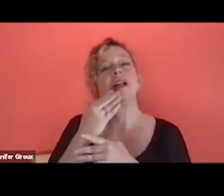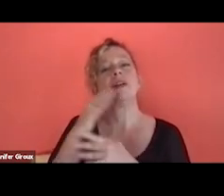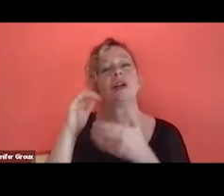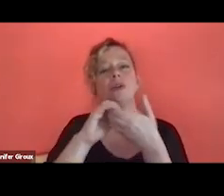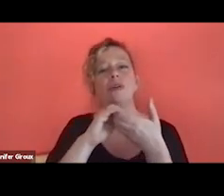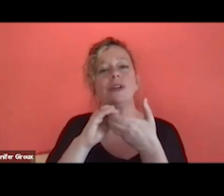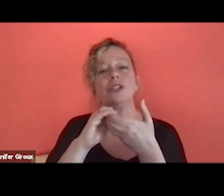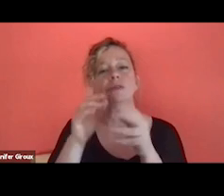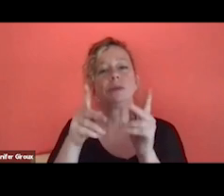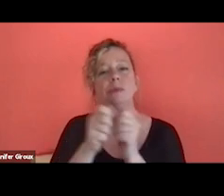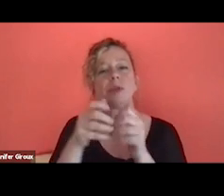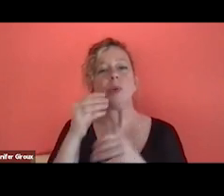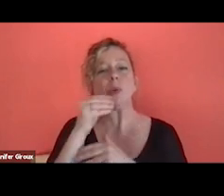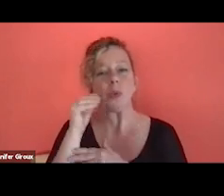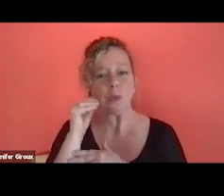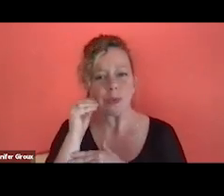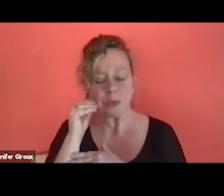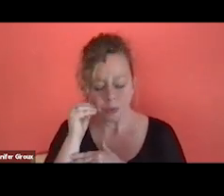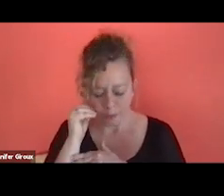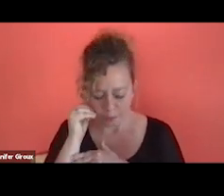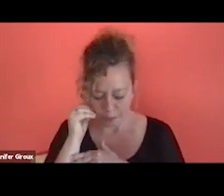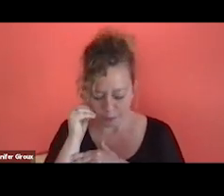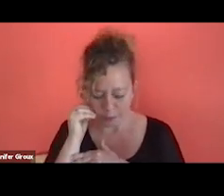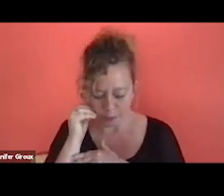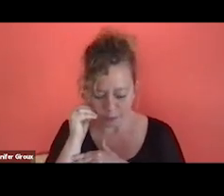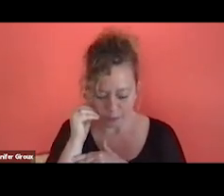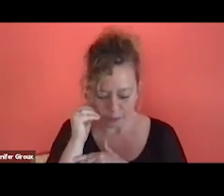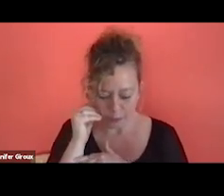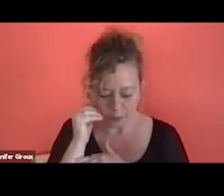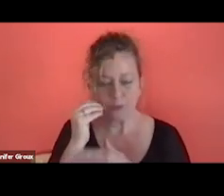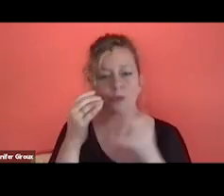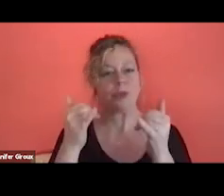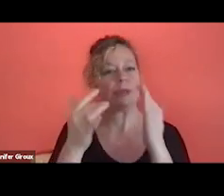y permítanme poner la tecnología en orden aquí. Aquí vamos.